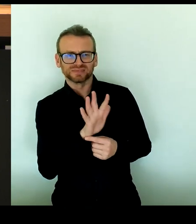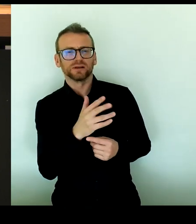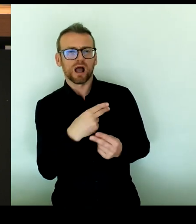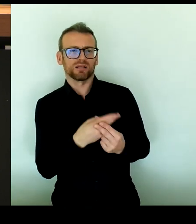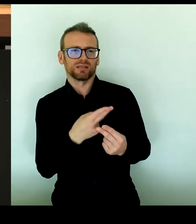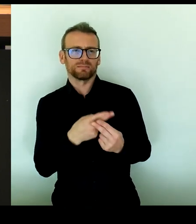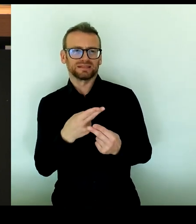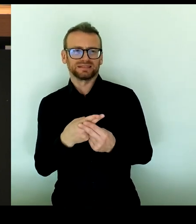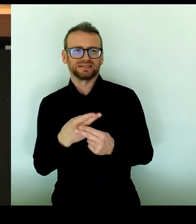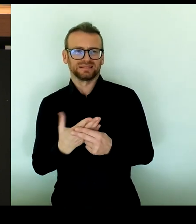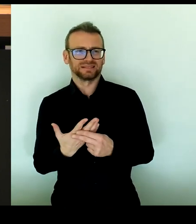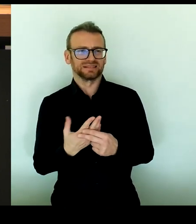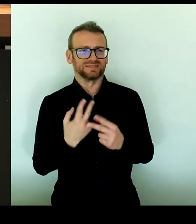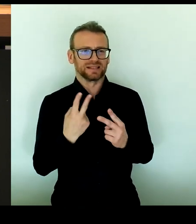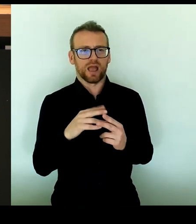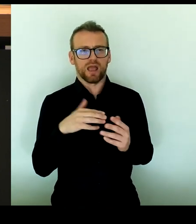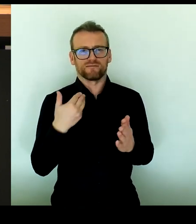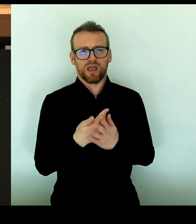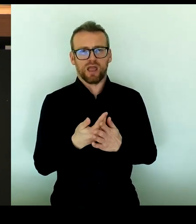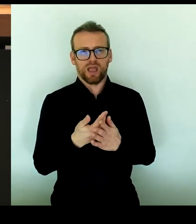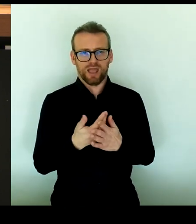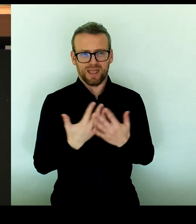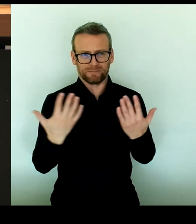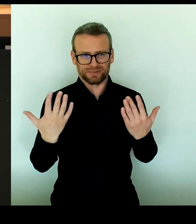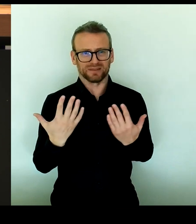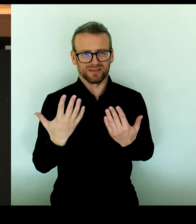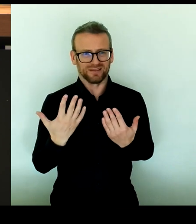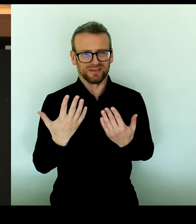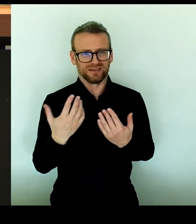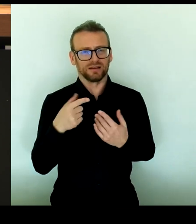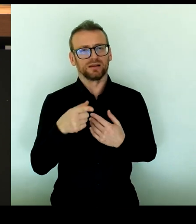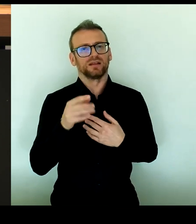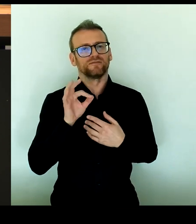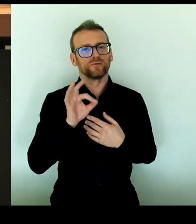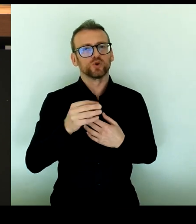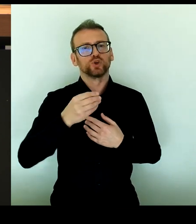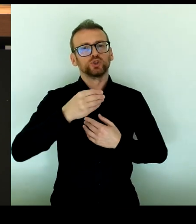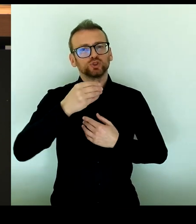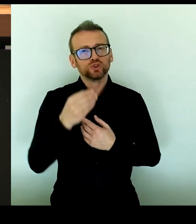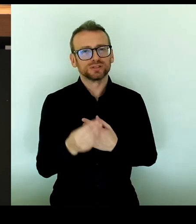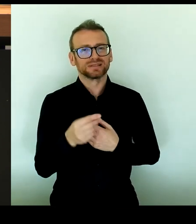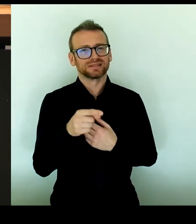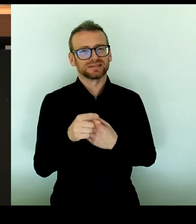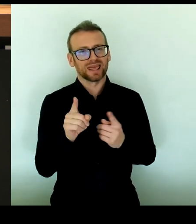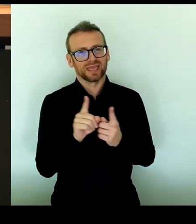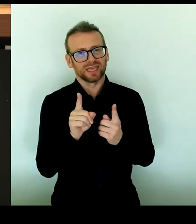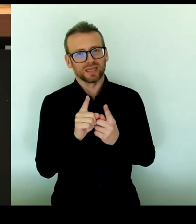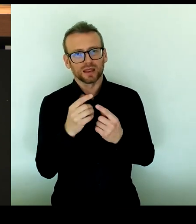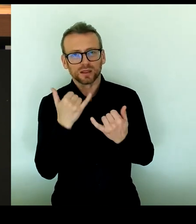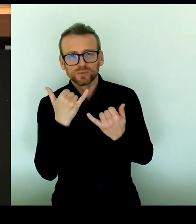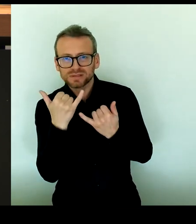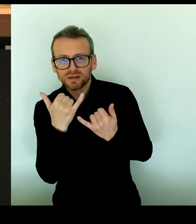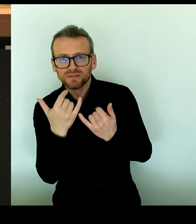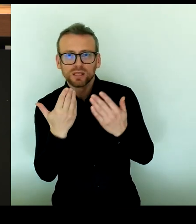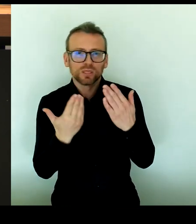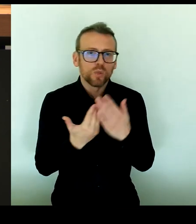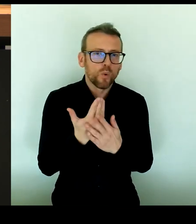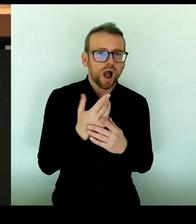unabhängigen Player der Kultur- Szene durch die Verwaltung anerkannt werden. Und vielleicht noch einen Satz zum Herrn Brousek. Auch wenn Sie